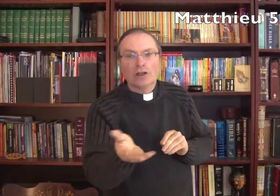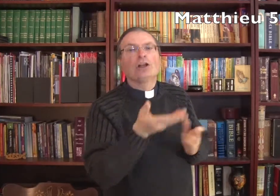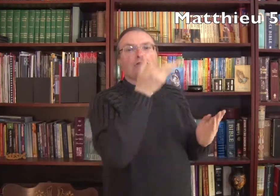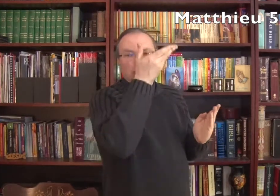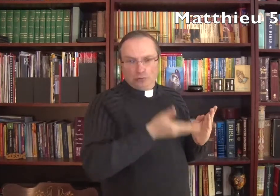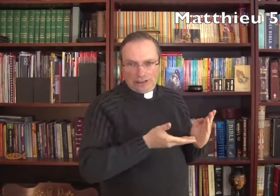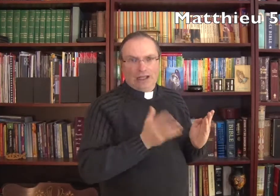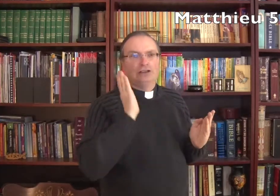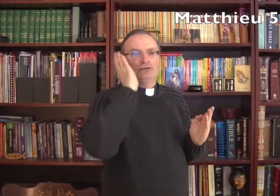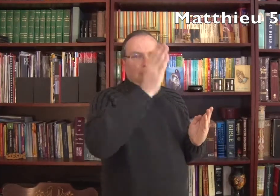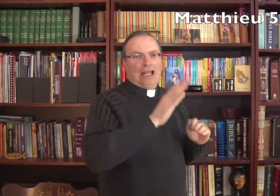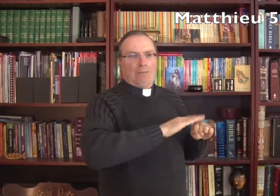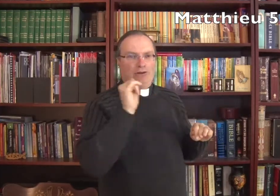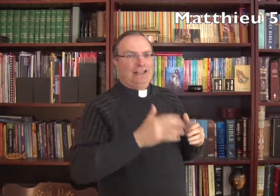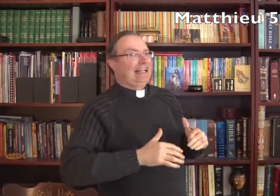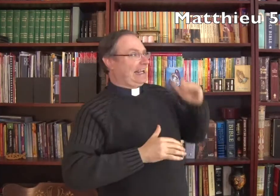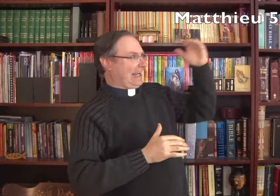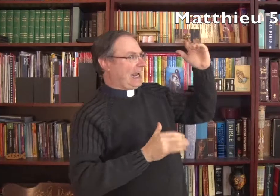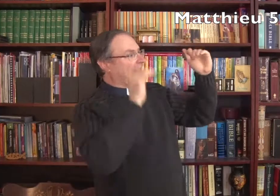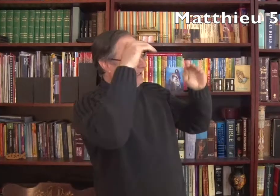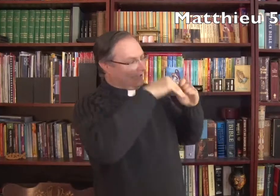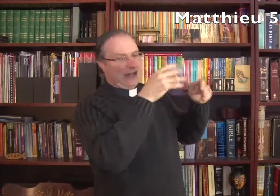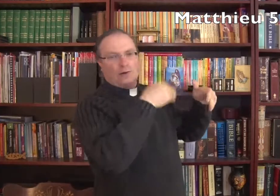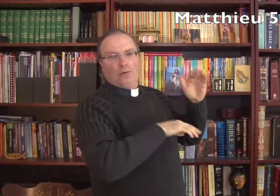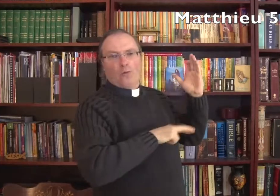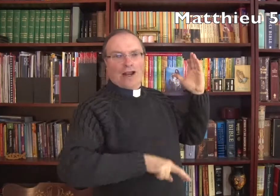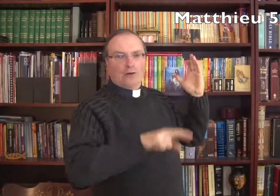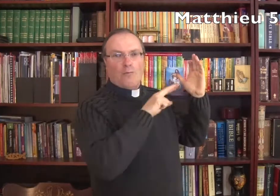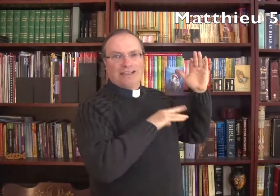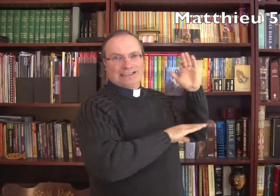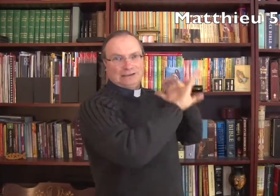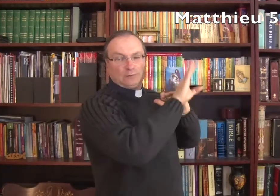celui-là sera appelé grand dans le royaume des cieux.